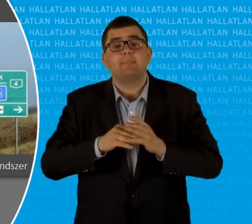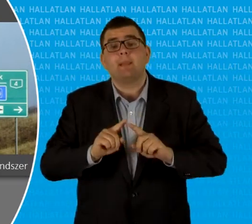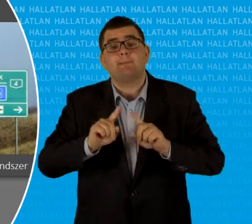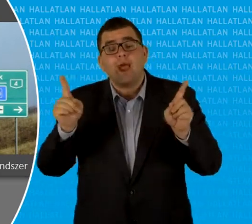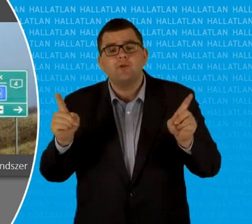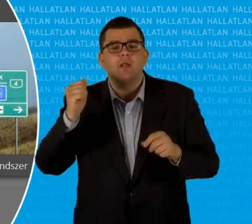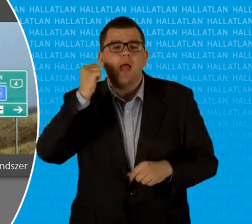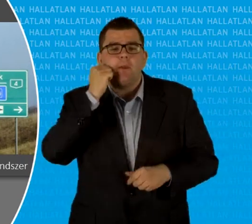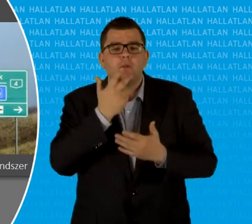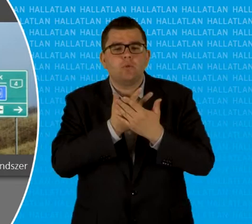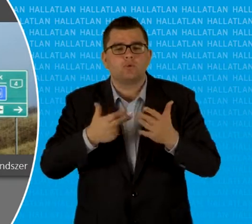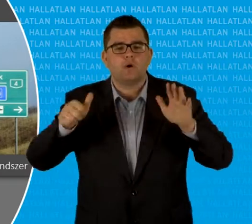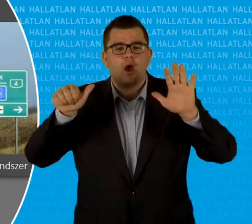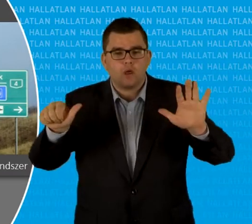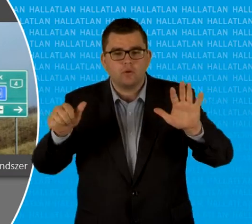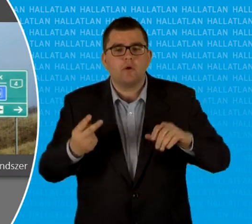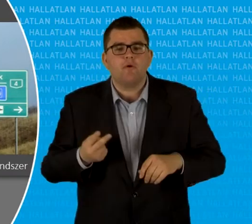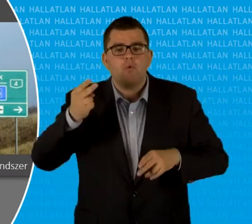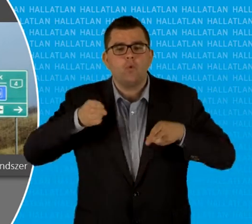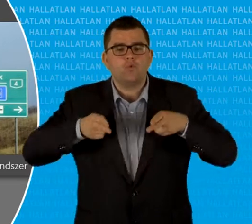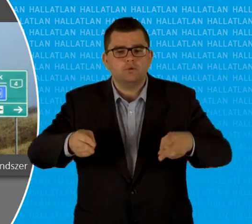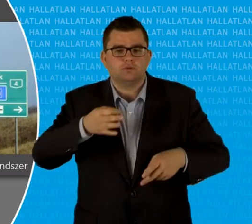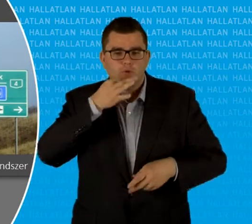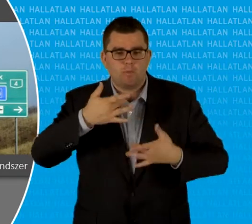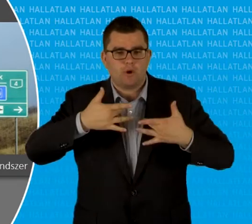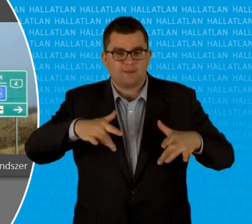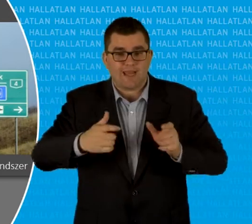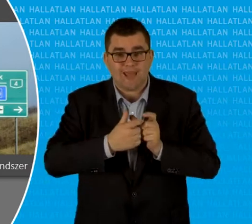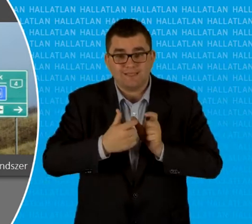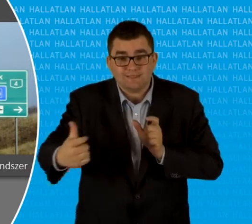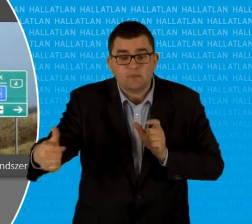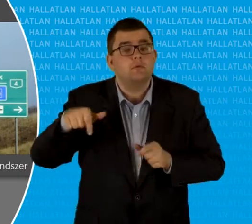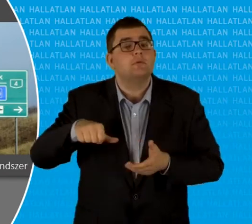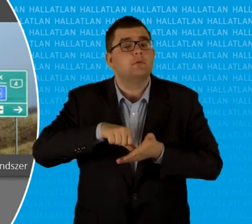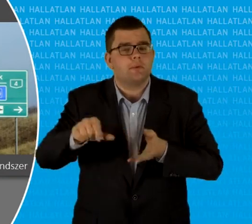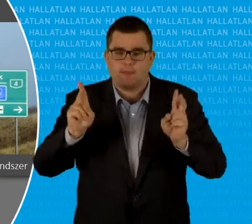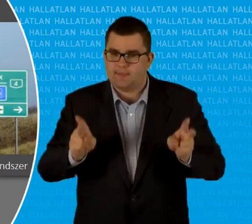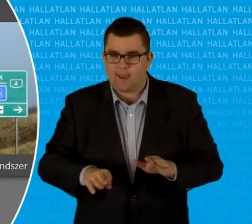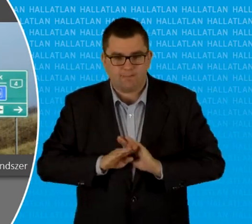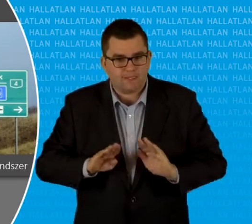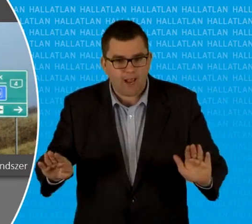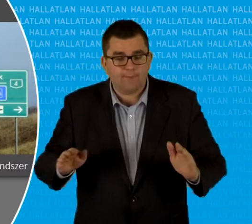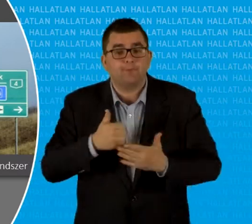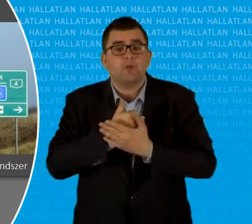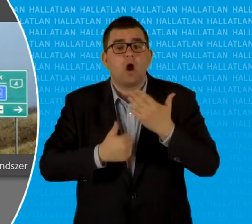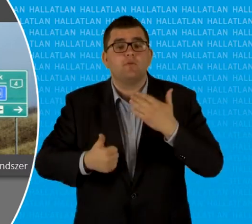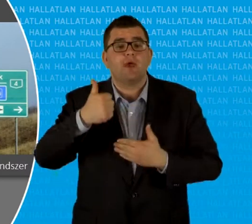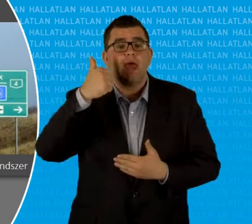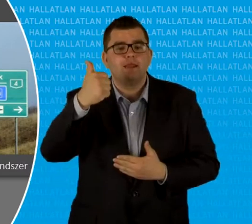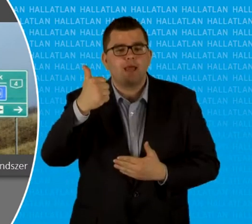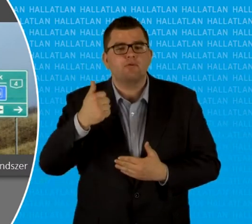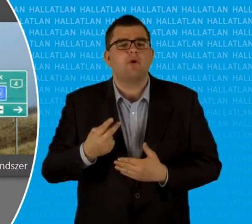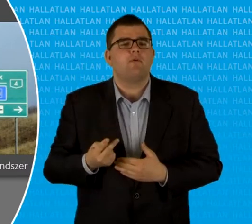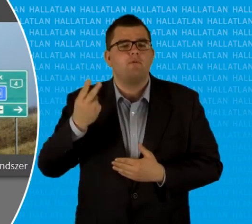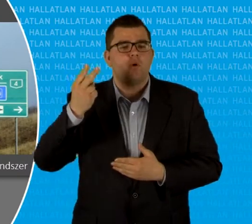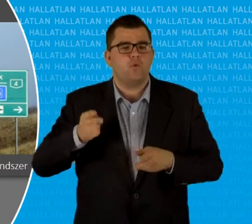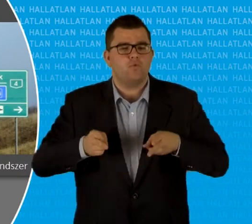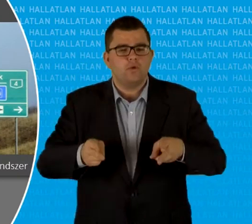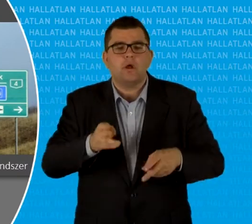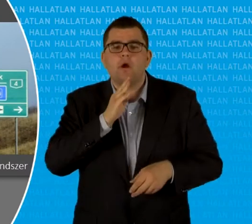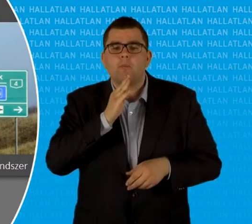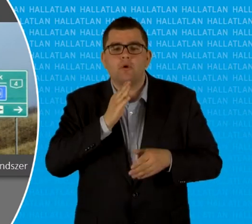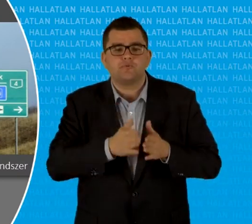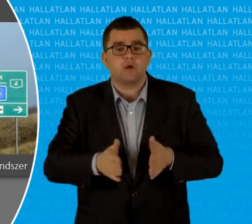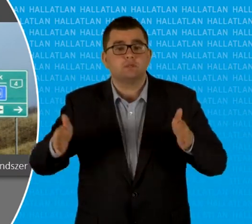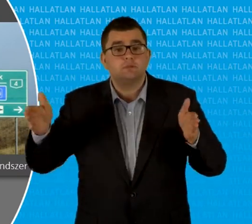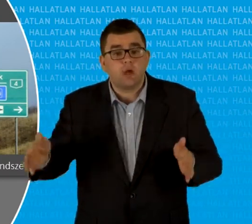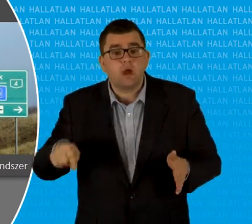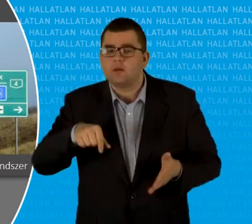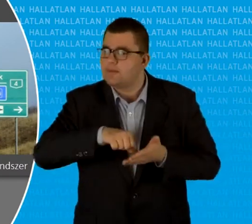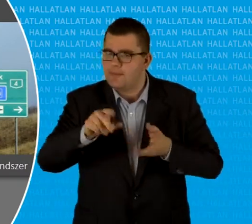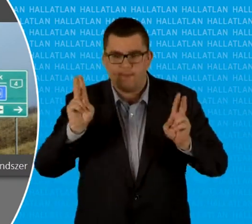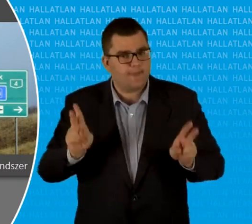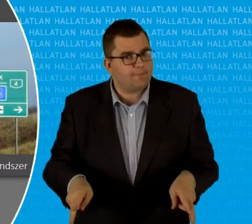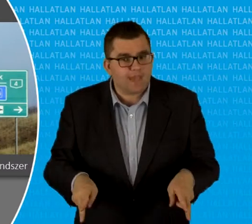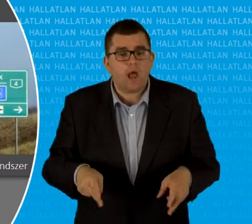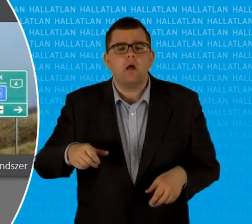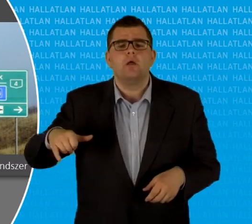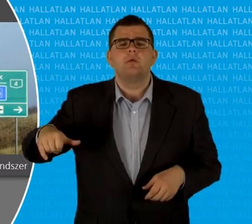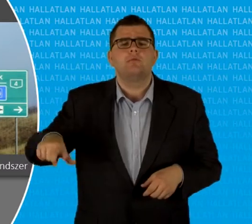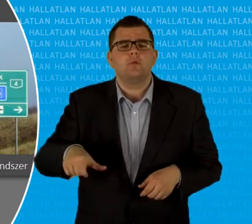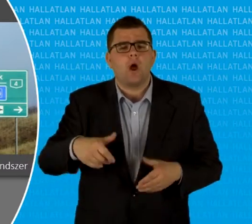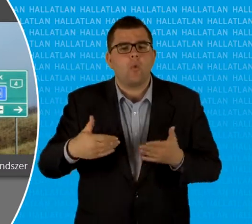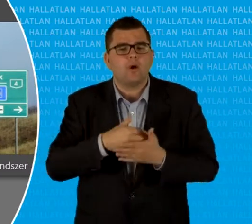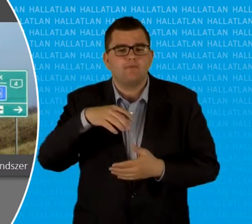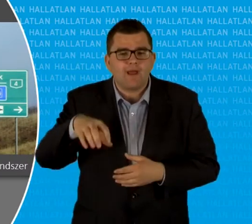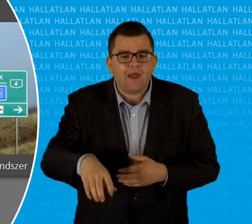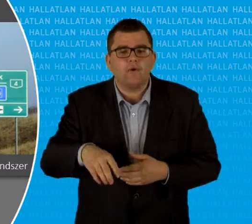az M86-os főút szombathelyi és a 61-es főút kaposvári szakaszai és a dunaújvárosi,